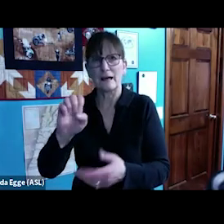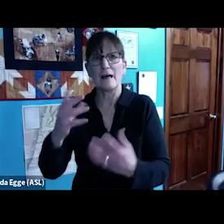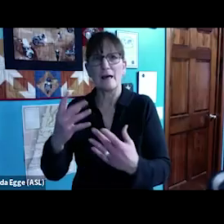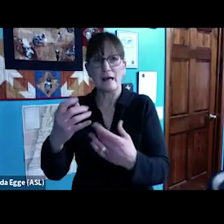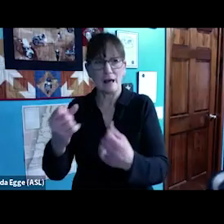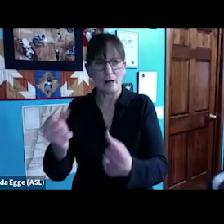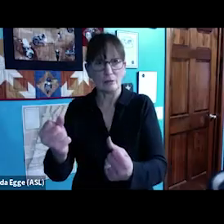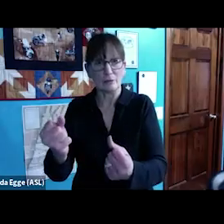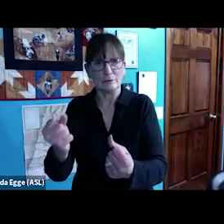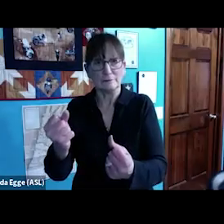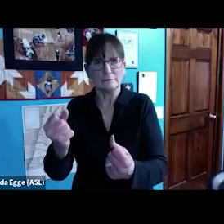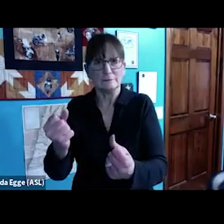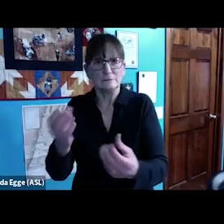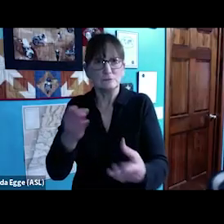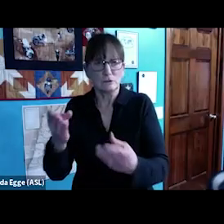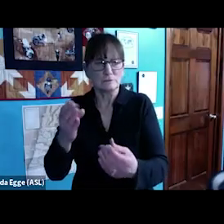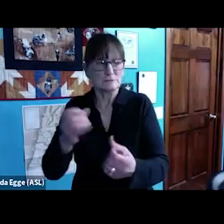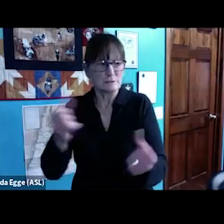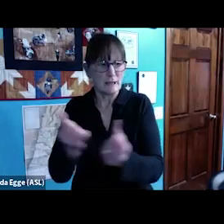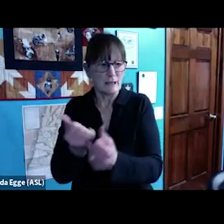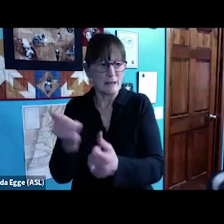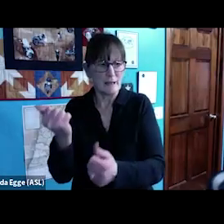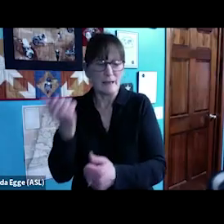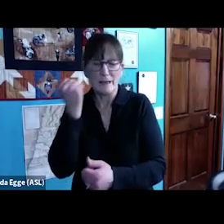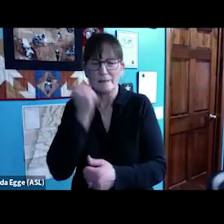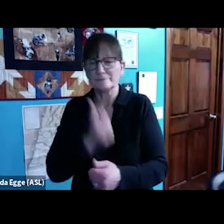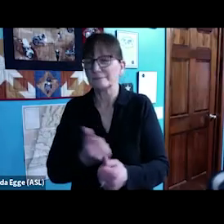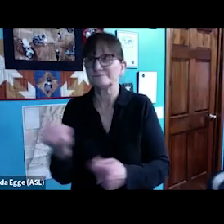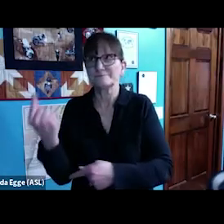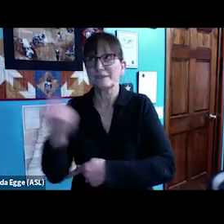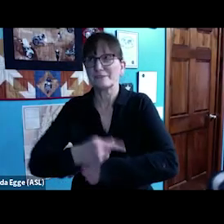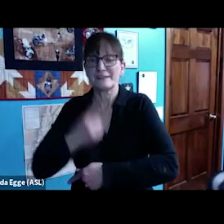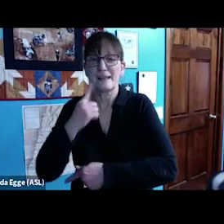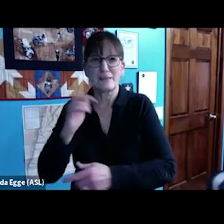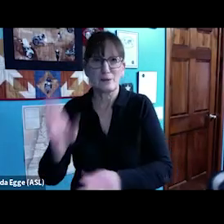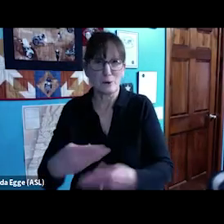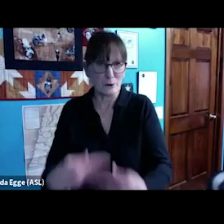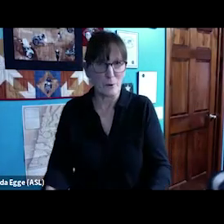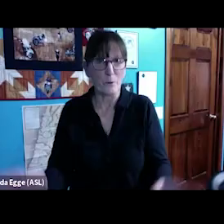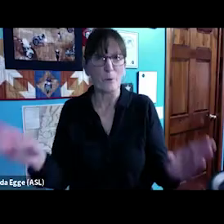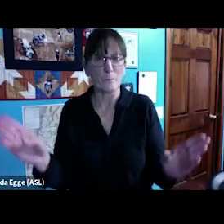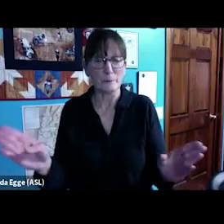para aprender a usar el sitio web, he tenido que enviarles correos para restablecer contraseñas antes